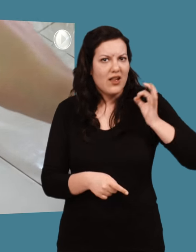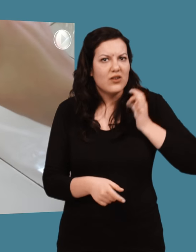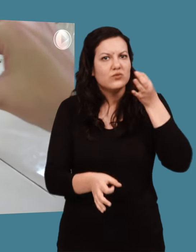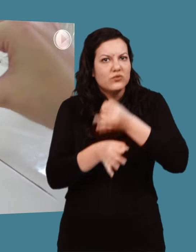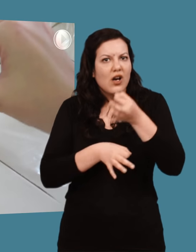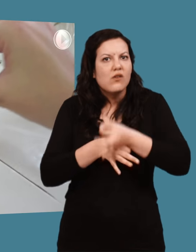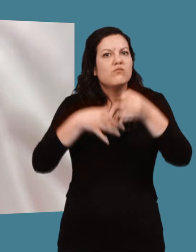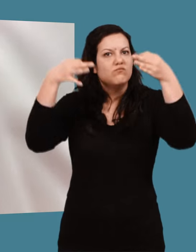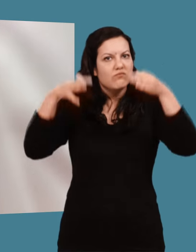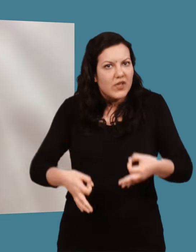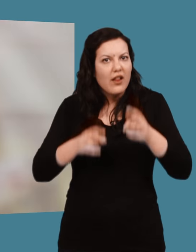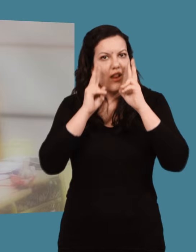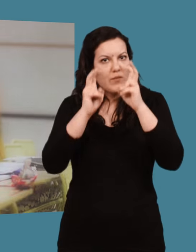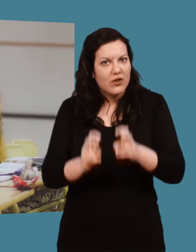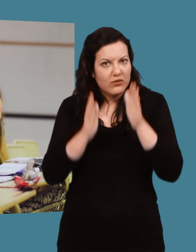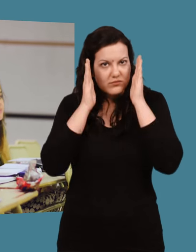de educación de calidad e investigación.